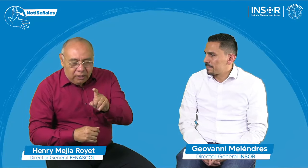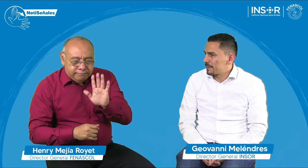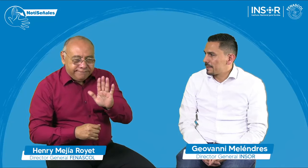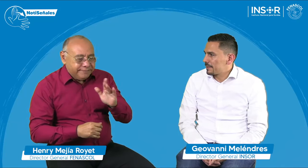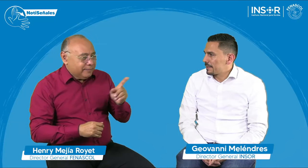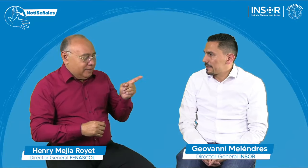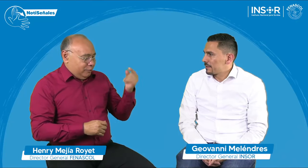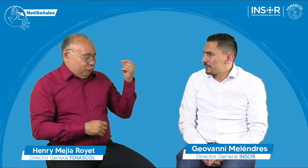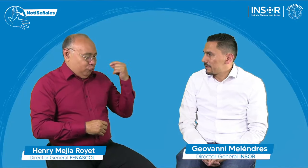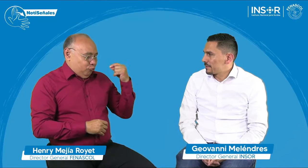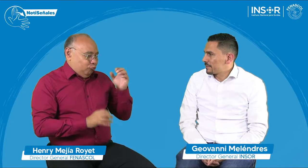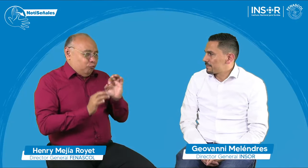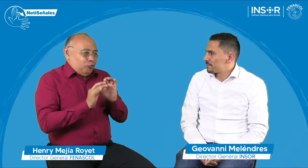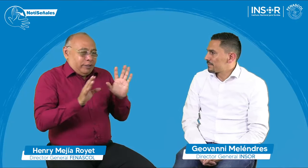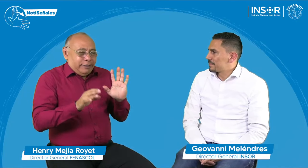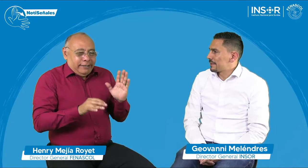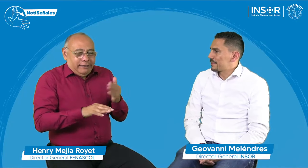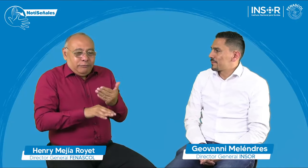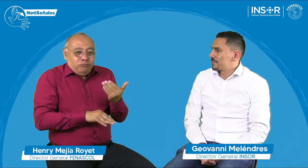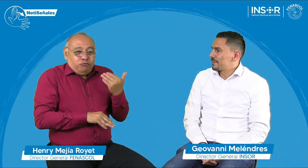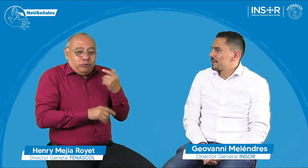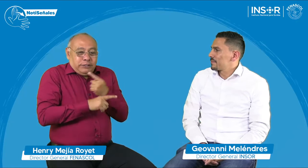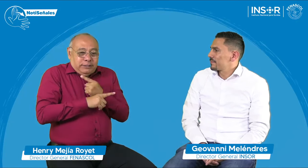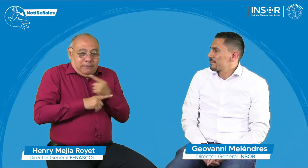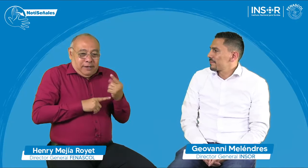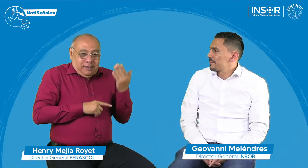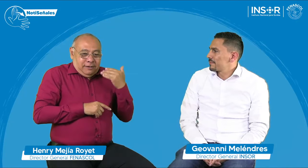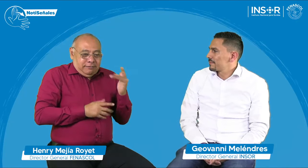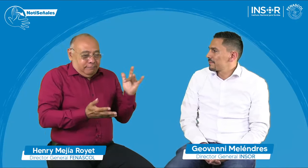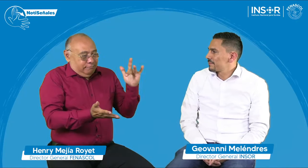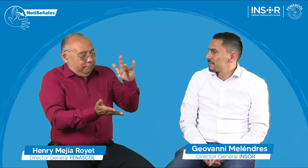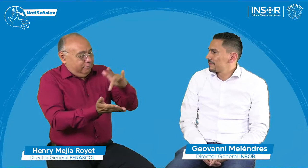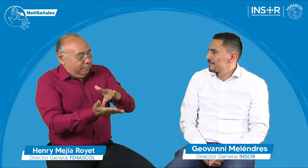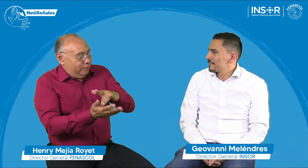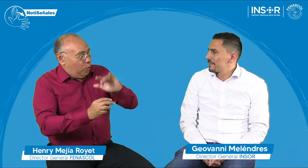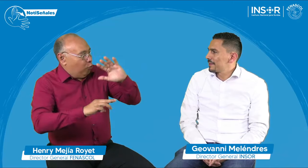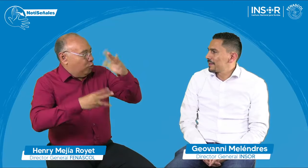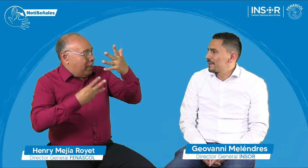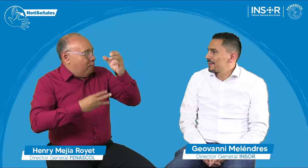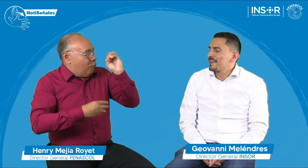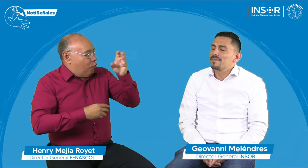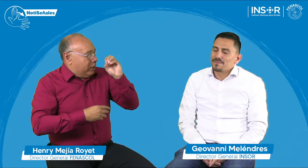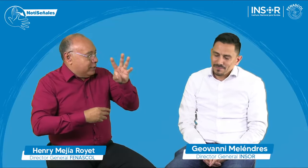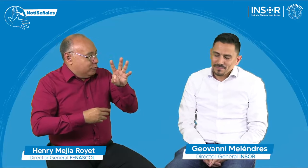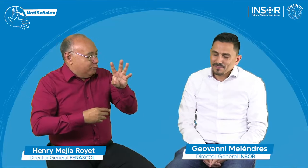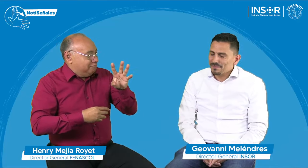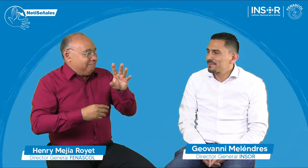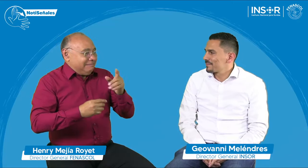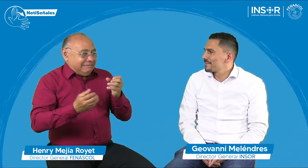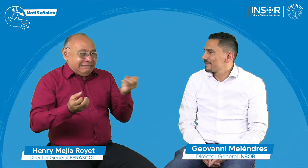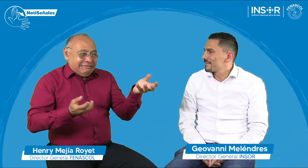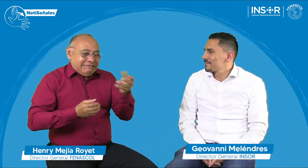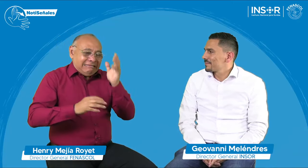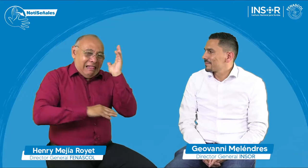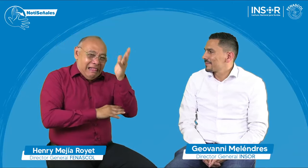lograr una mejor Colombia. ahora otra pregunta que tenemos